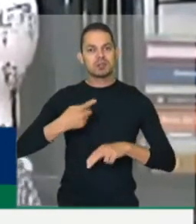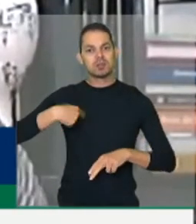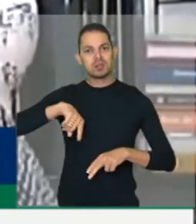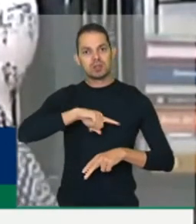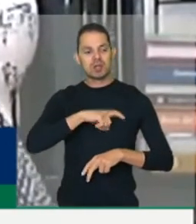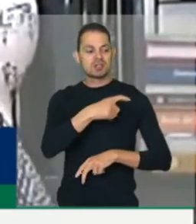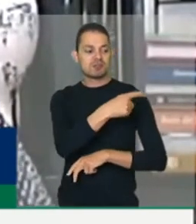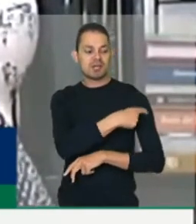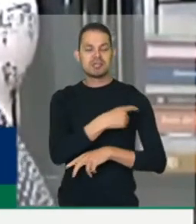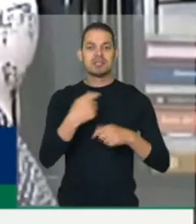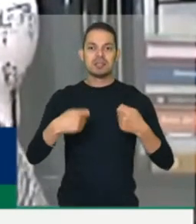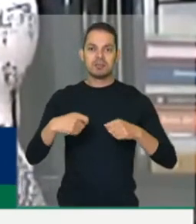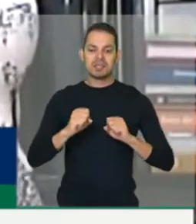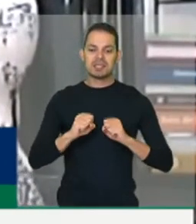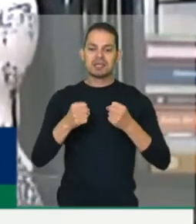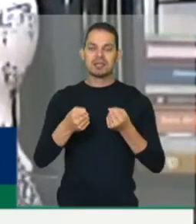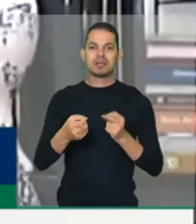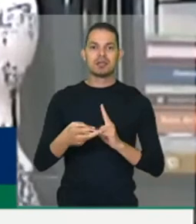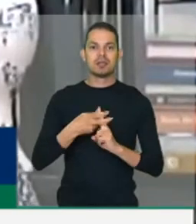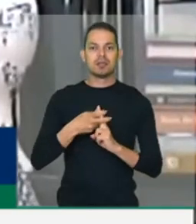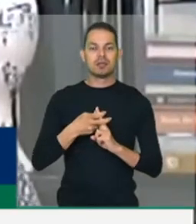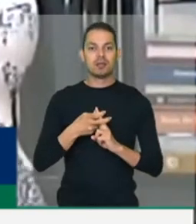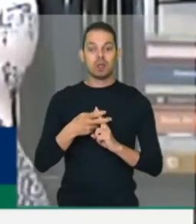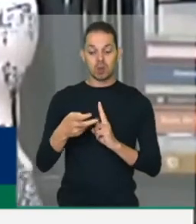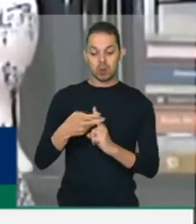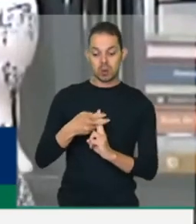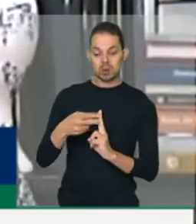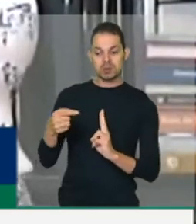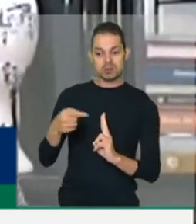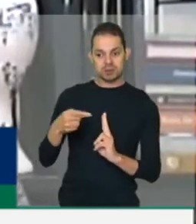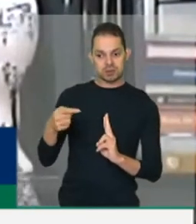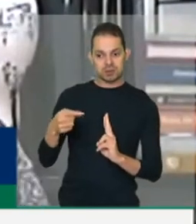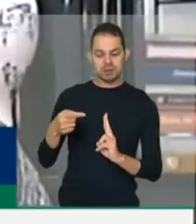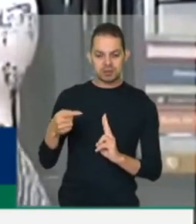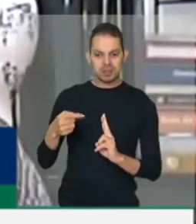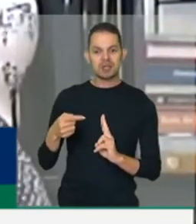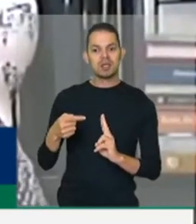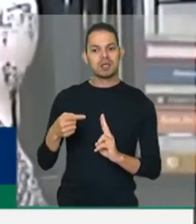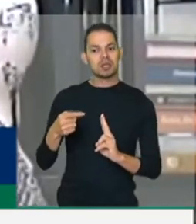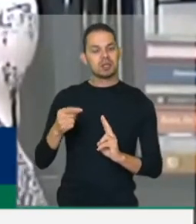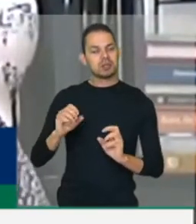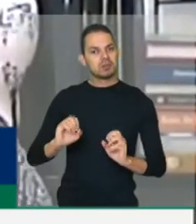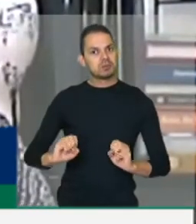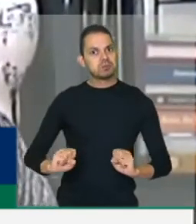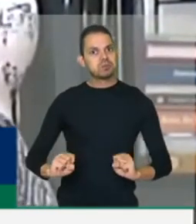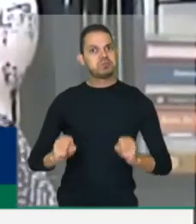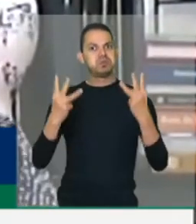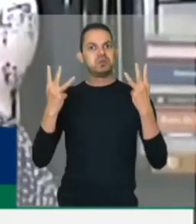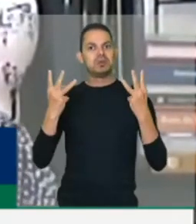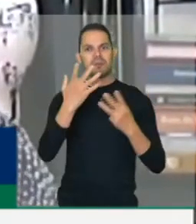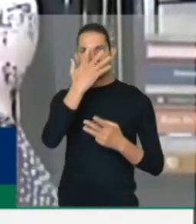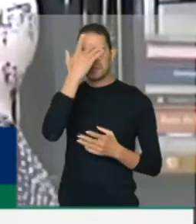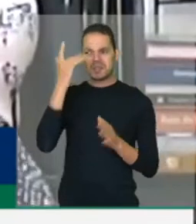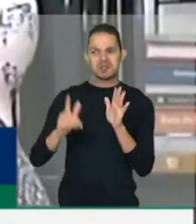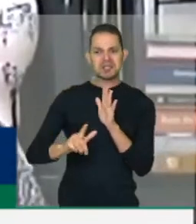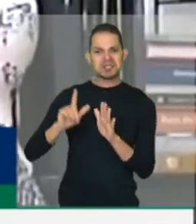DE MAIS VACINA E MAIS DEFESA DO SUS. O SISTEMA ÚNICO DE SAÚDE TEM DADO UM VERDADEIRO SHOW PARA AQUELES QUE NÃO ACREDITAVAM NO SUS. VEM